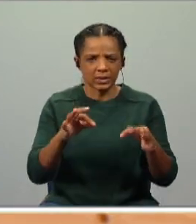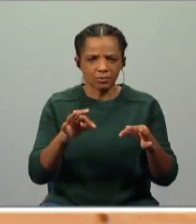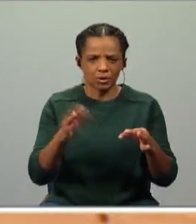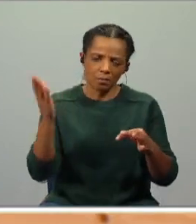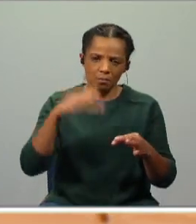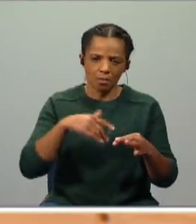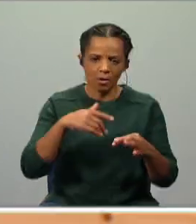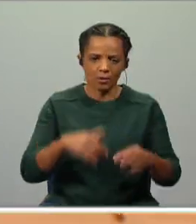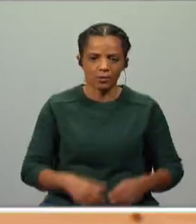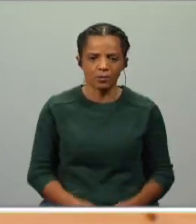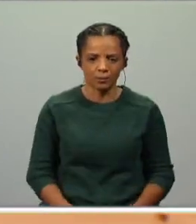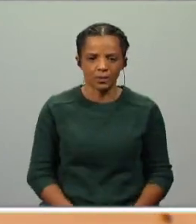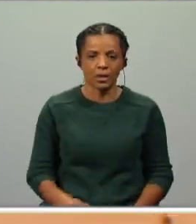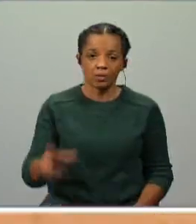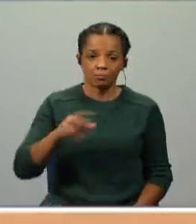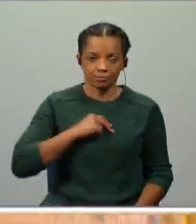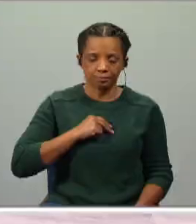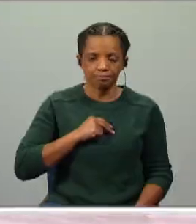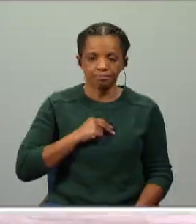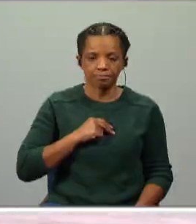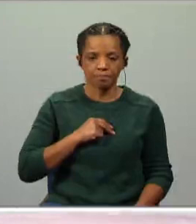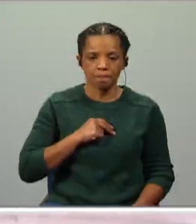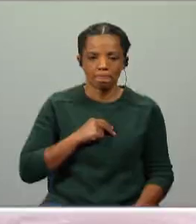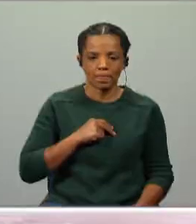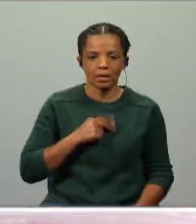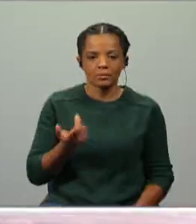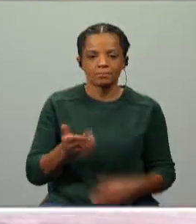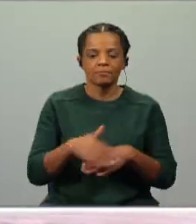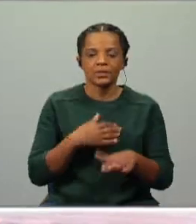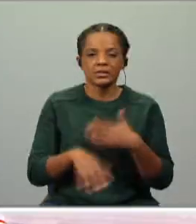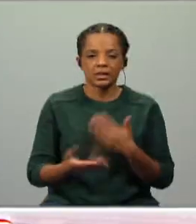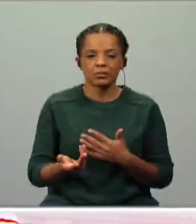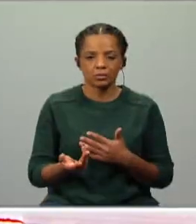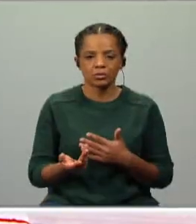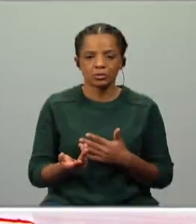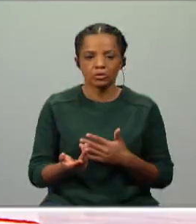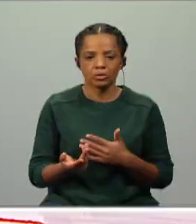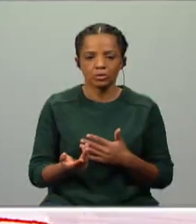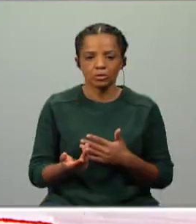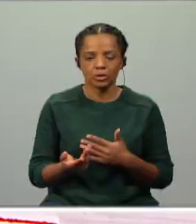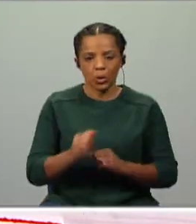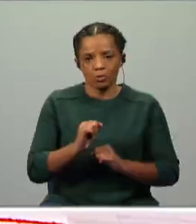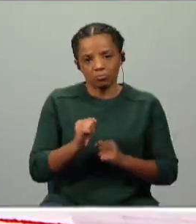venham aqui conosco comigo para então fazermos o nosso presente,